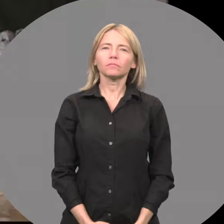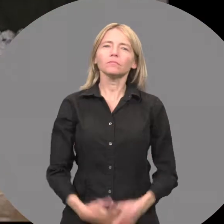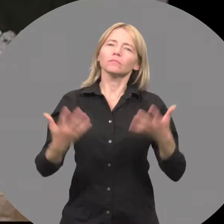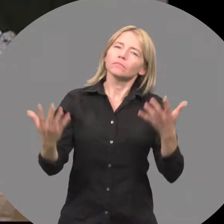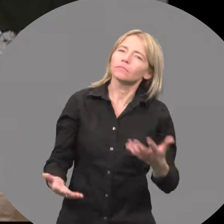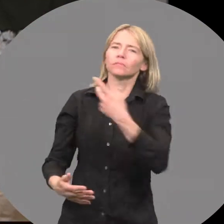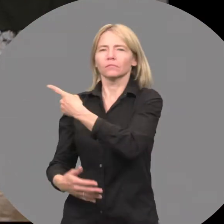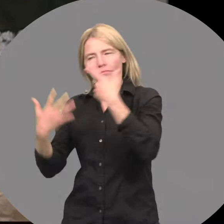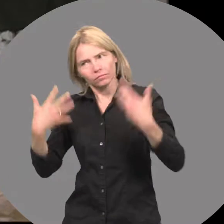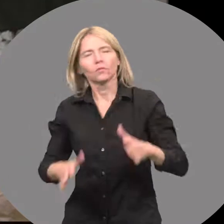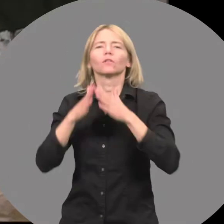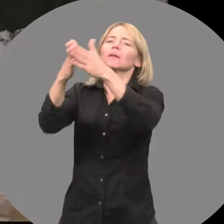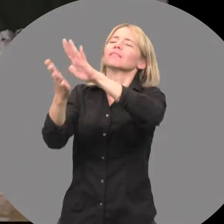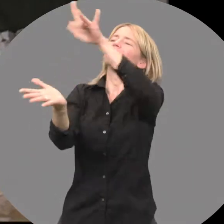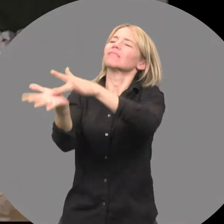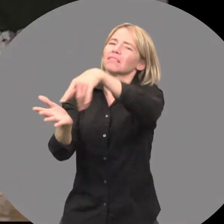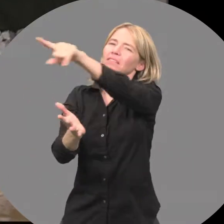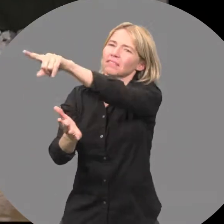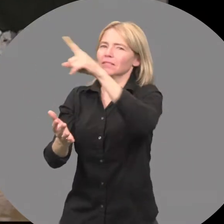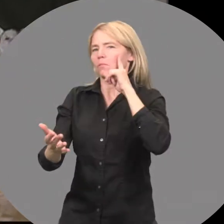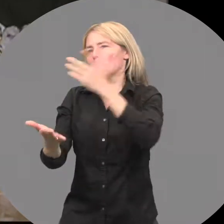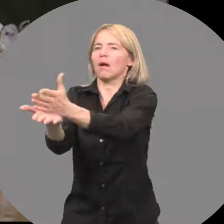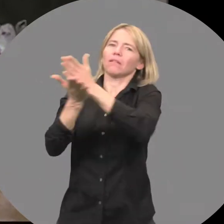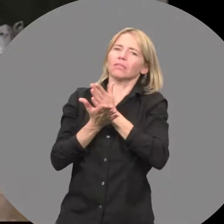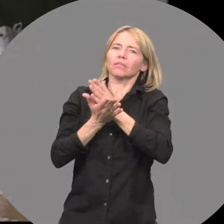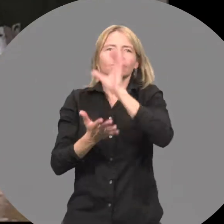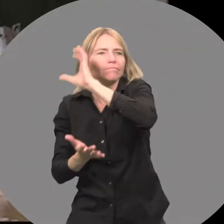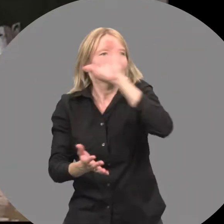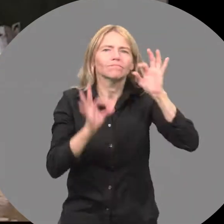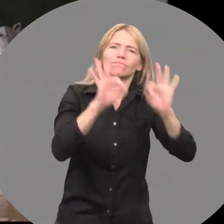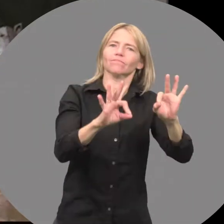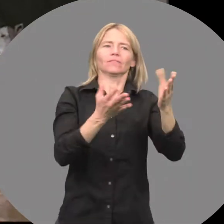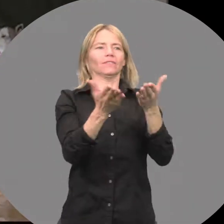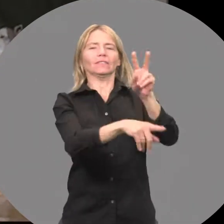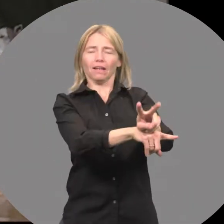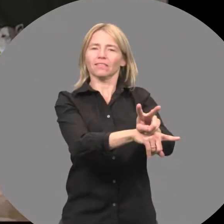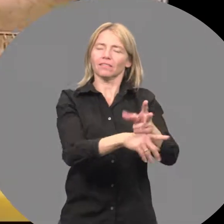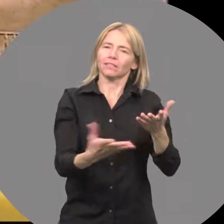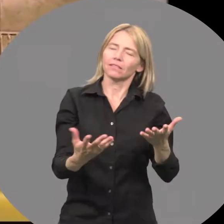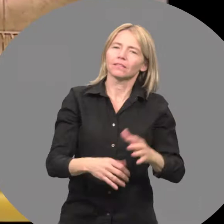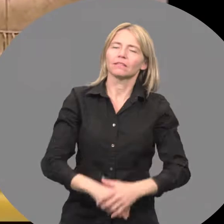Alors nous avons demandé au centre de nous aider à trouver un bon service de garde.